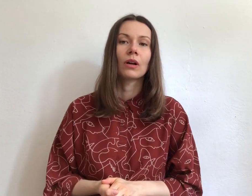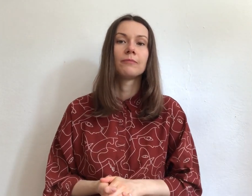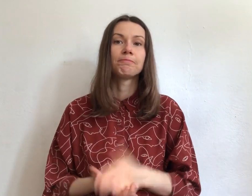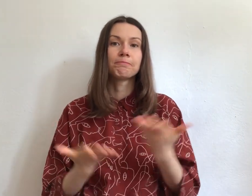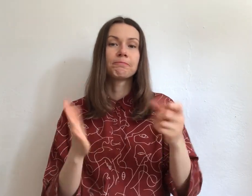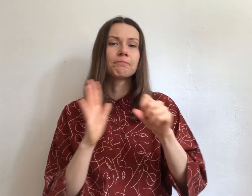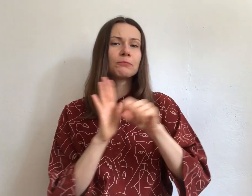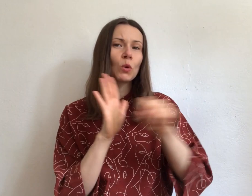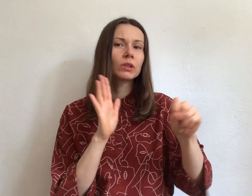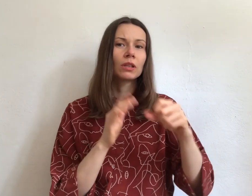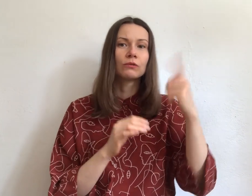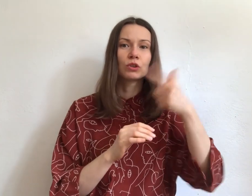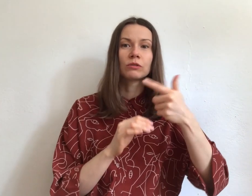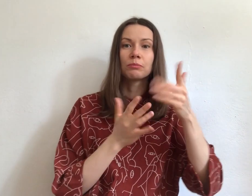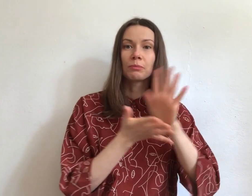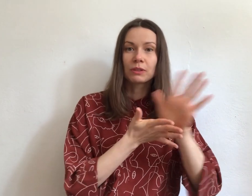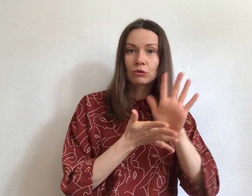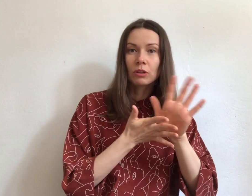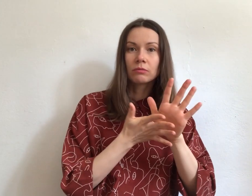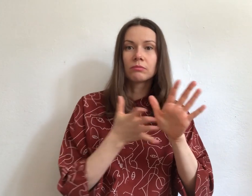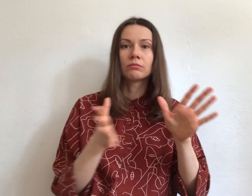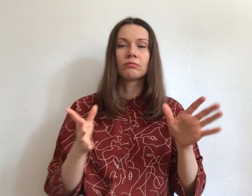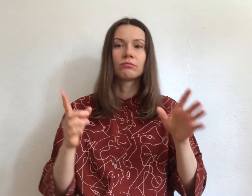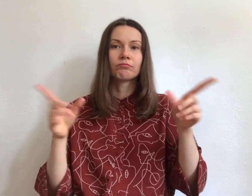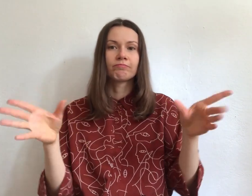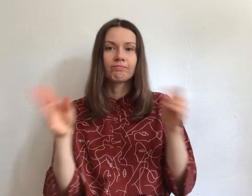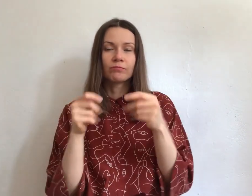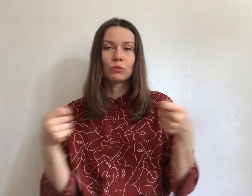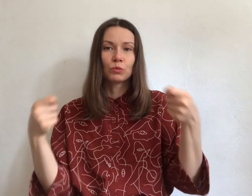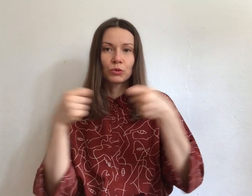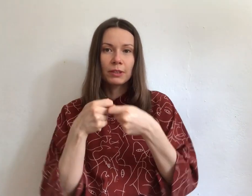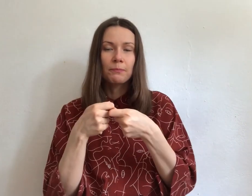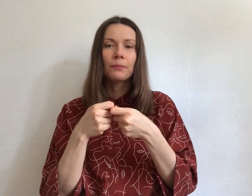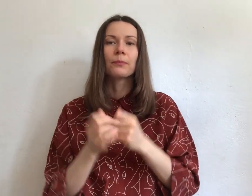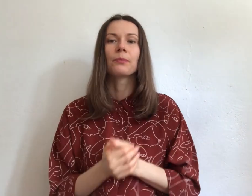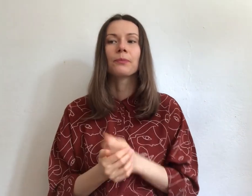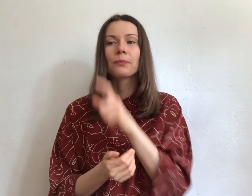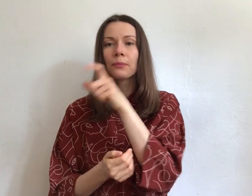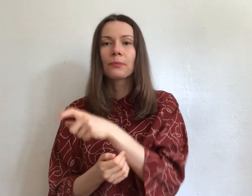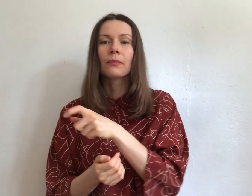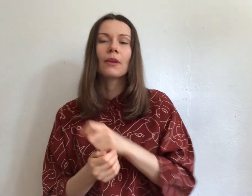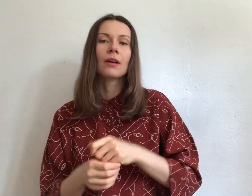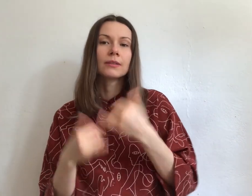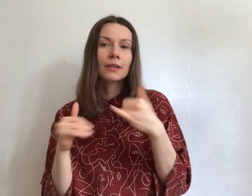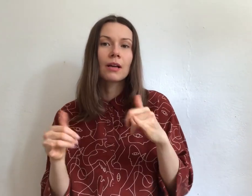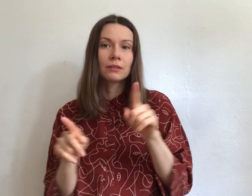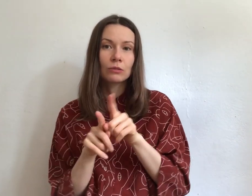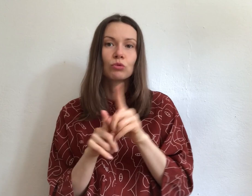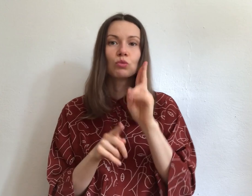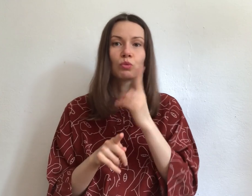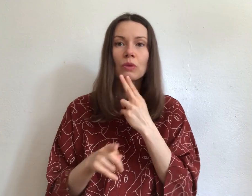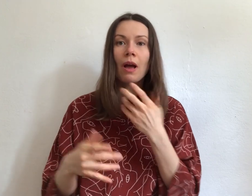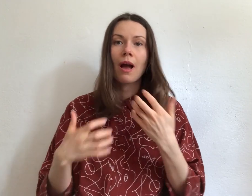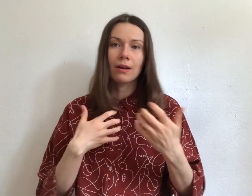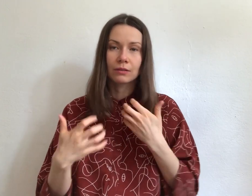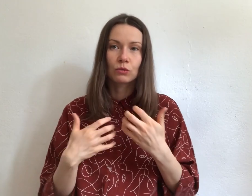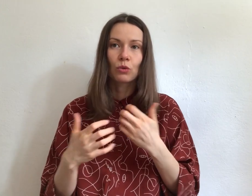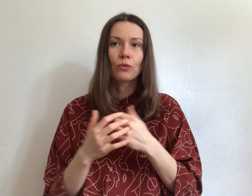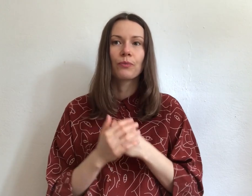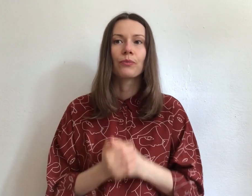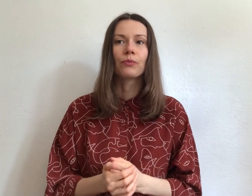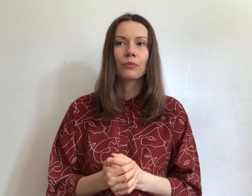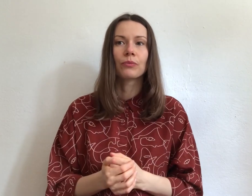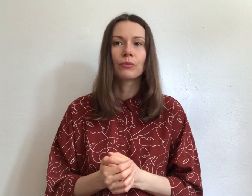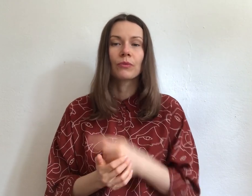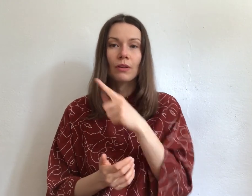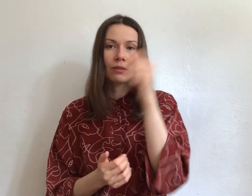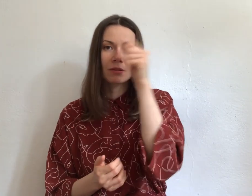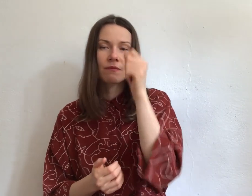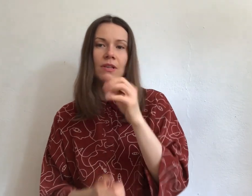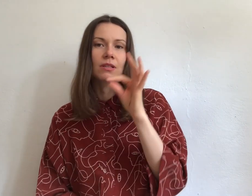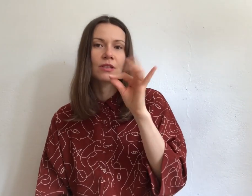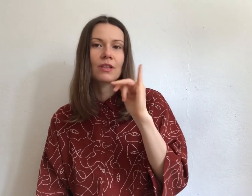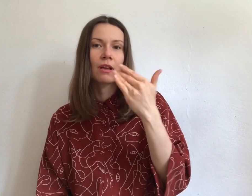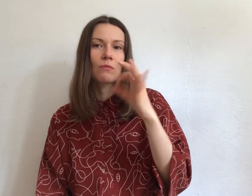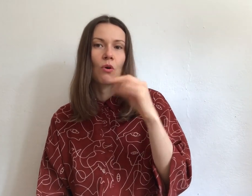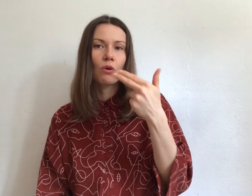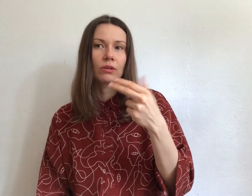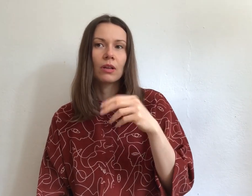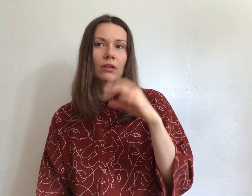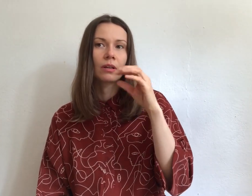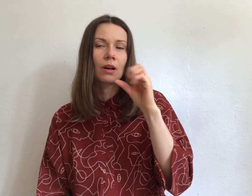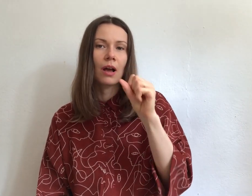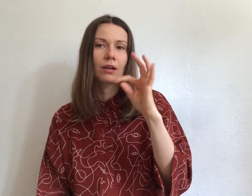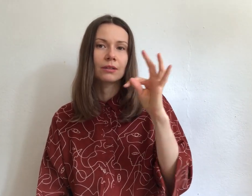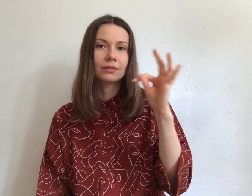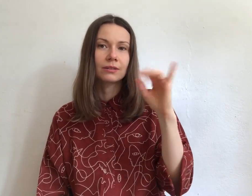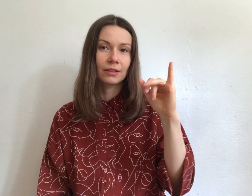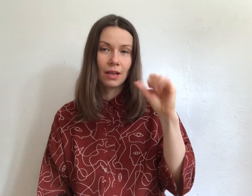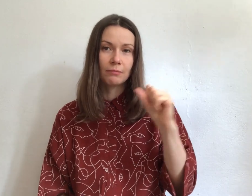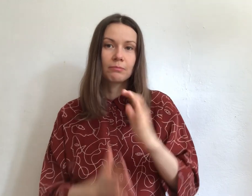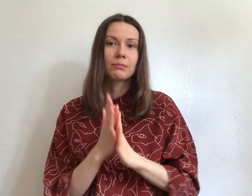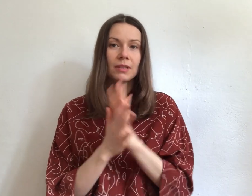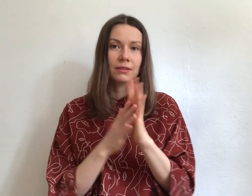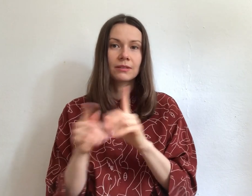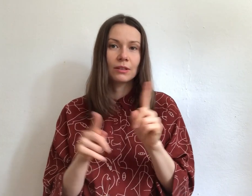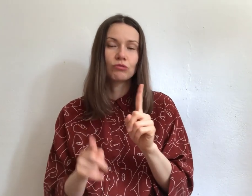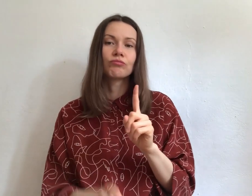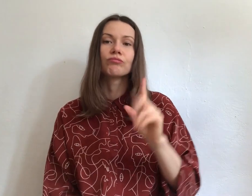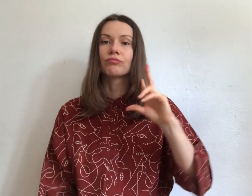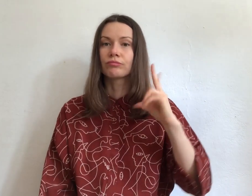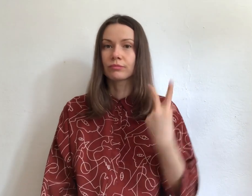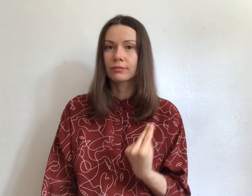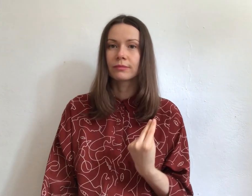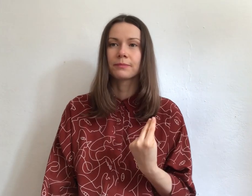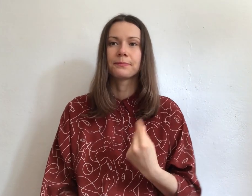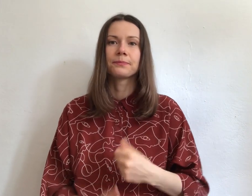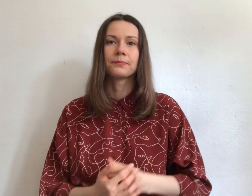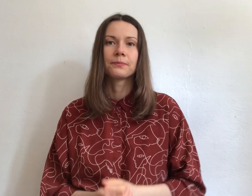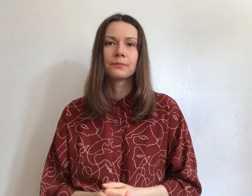Od 2015 roku współpracował z głuchym francuskim aktorem Simonem Attia i jego przydomek migowy.